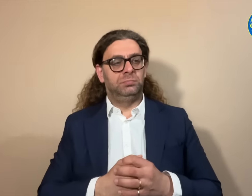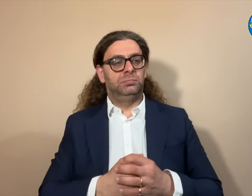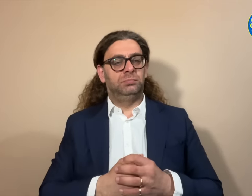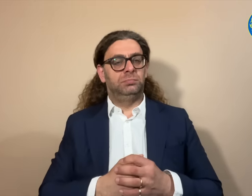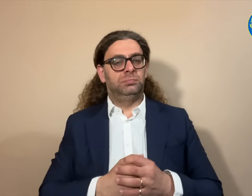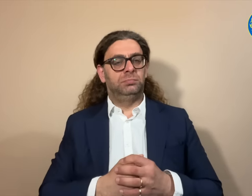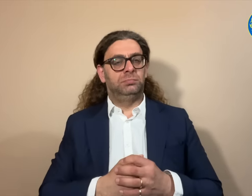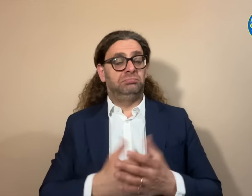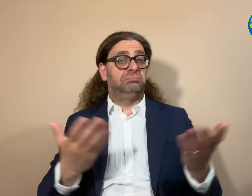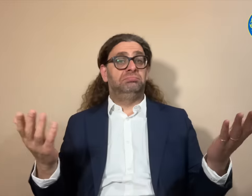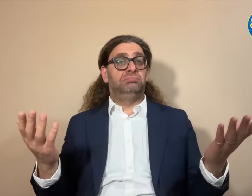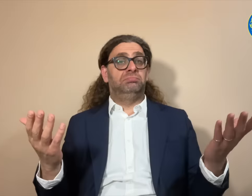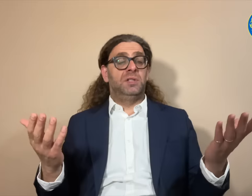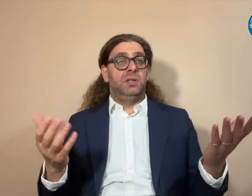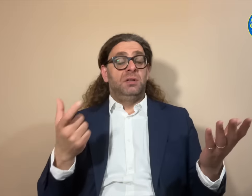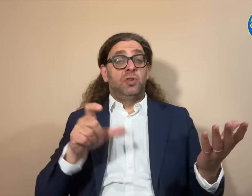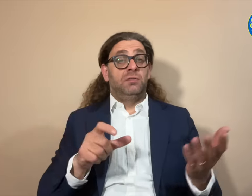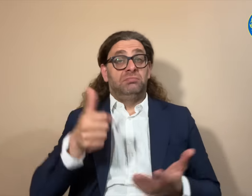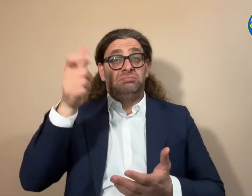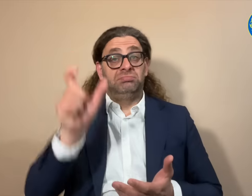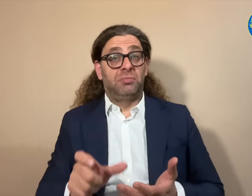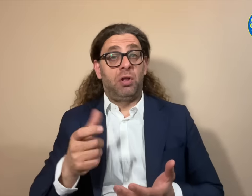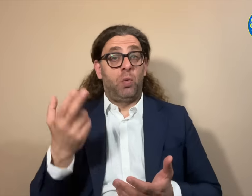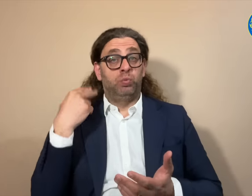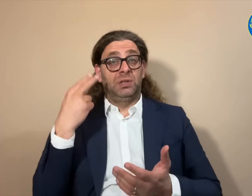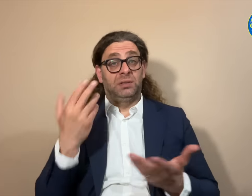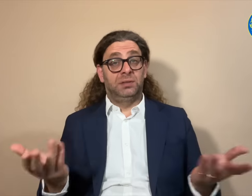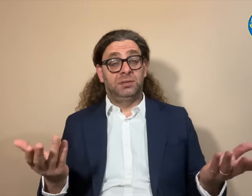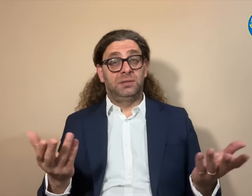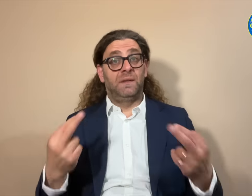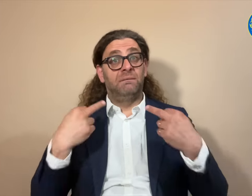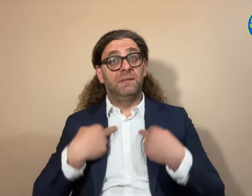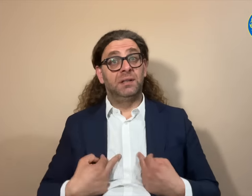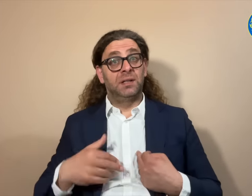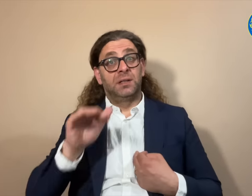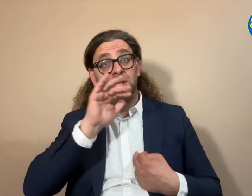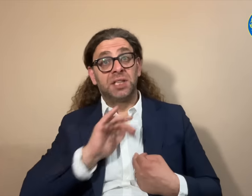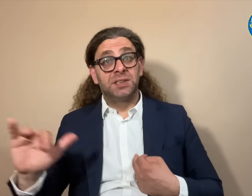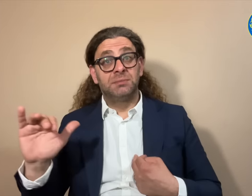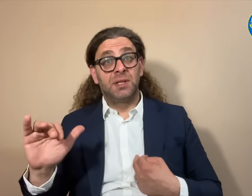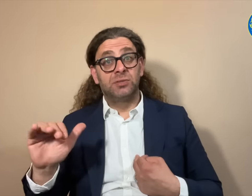Le vicende che coinvolgono persone udenti che vivono discriminazioni non possono essere in